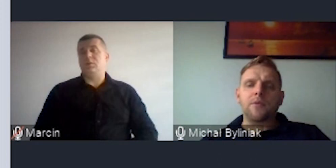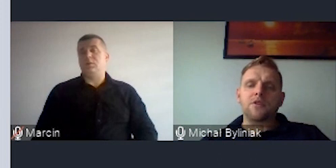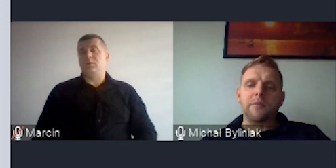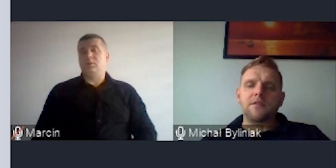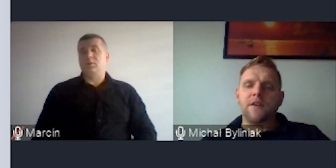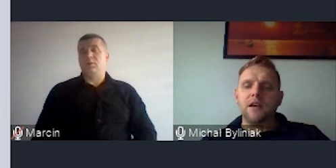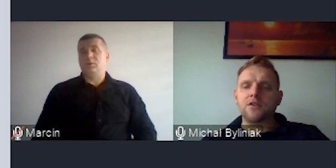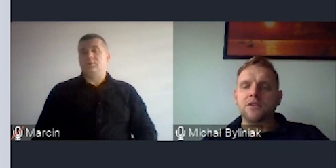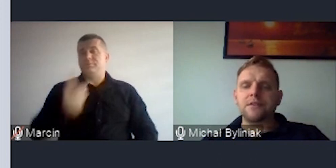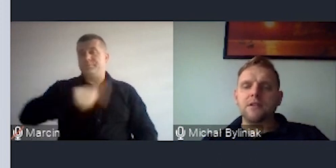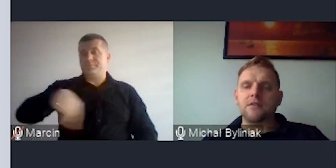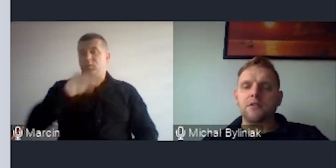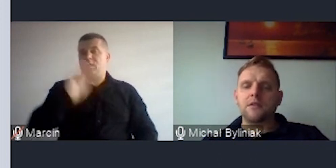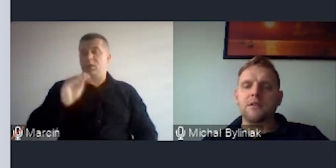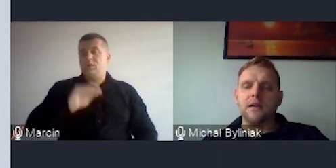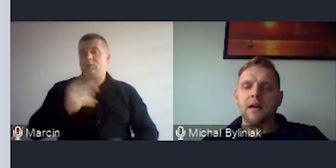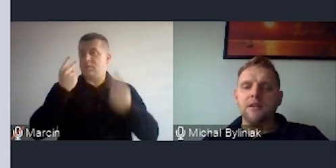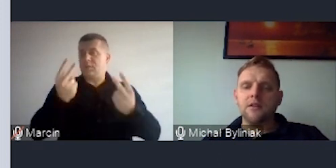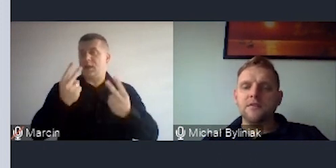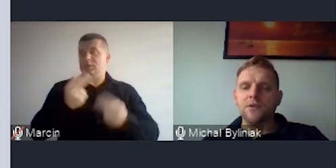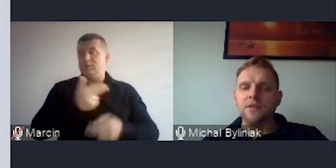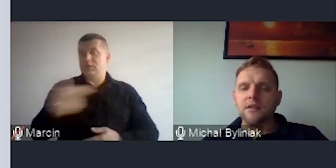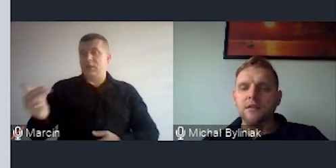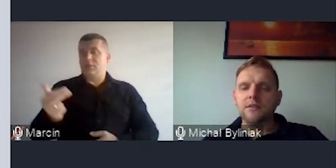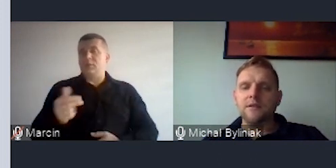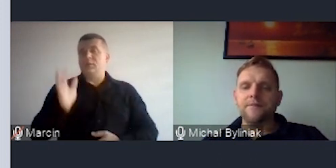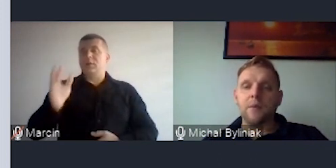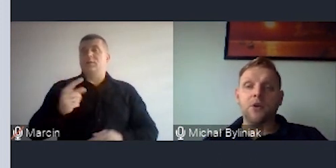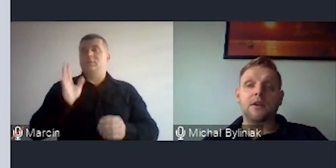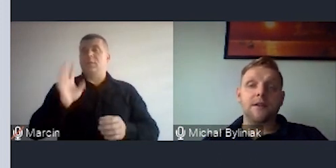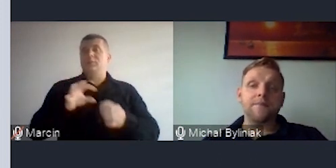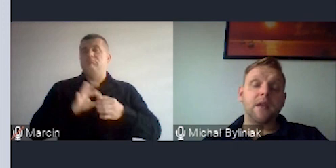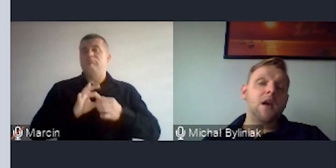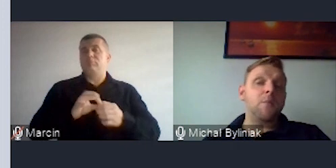Proszę Państwa, jeszcze z istotnych zagadnień związanych z projektem.